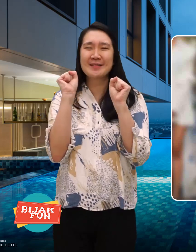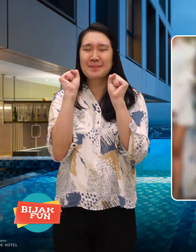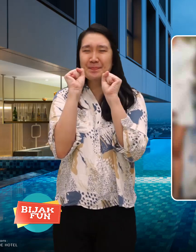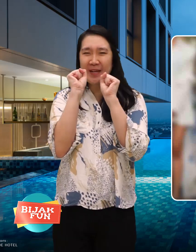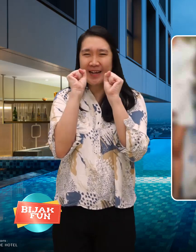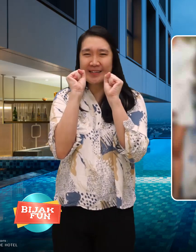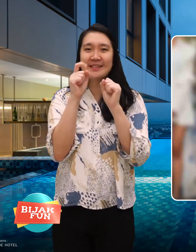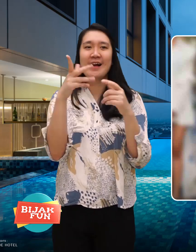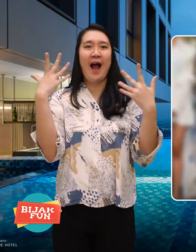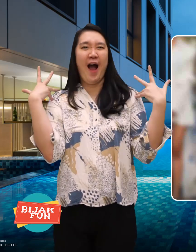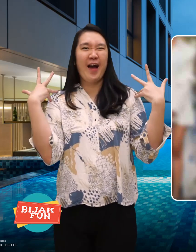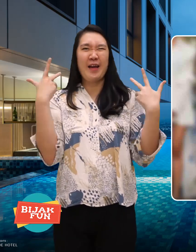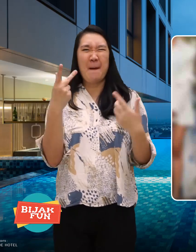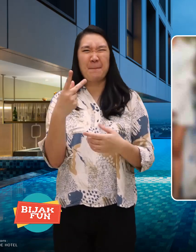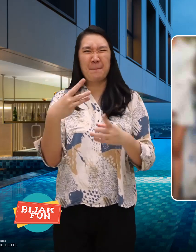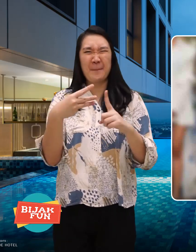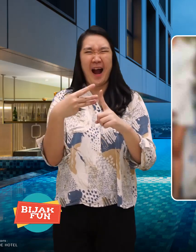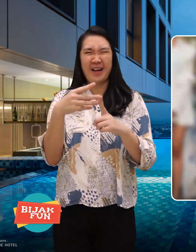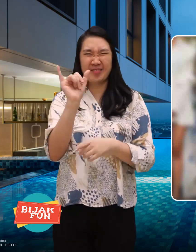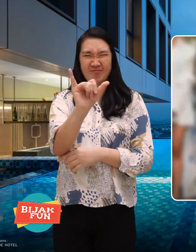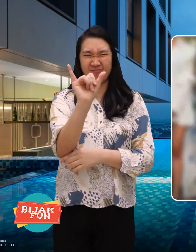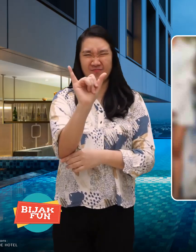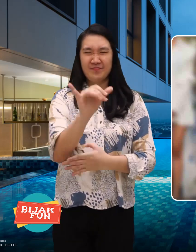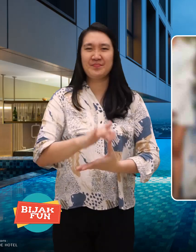Gemes sekali, gaya banget.